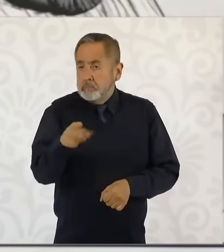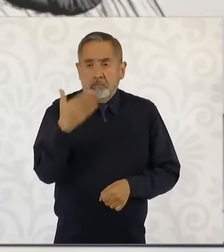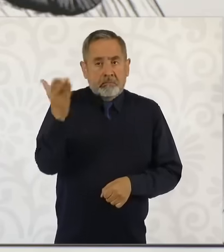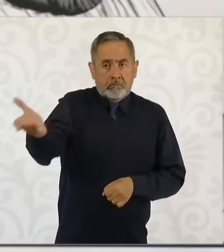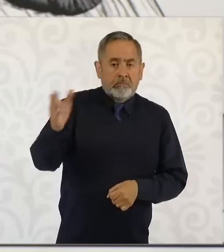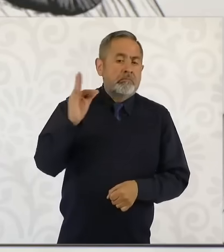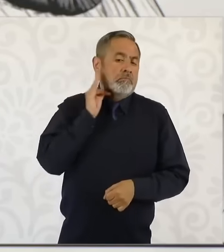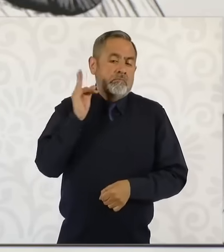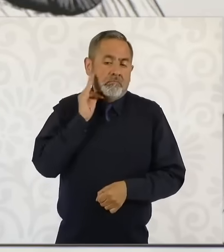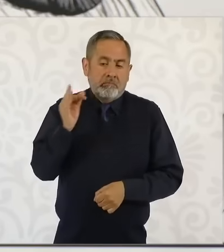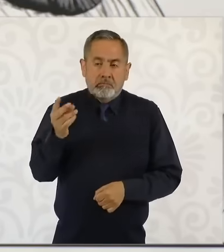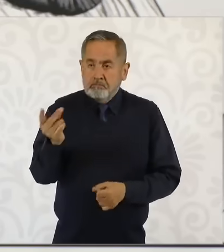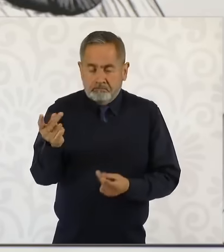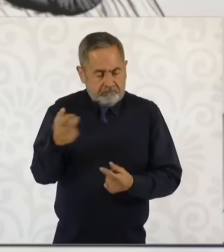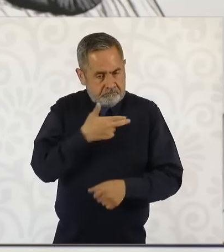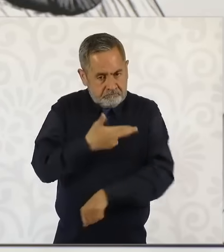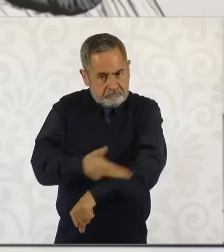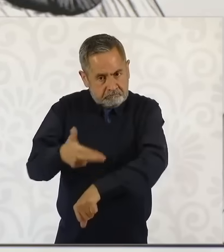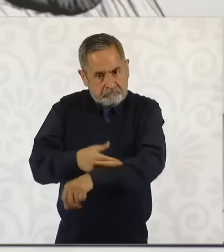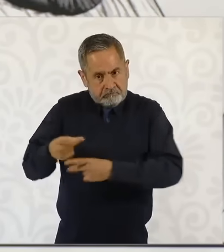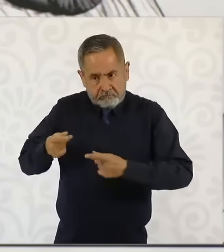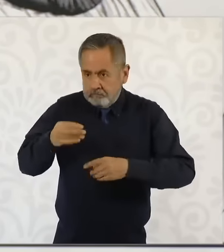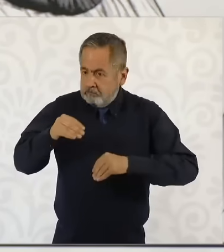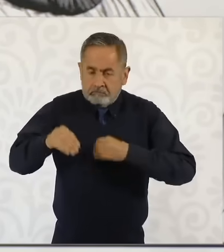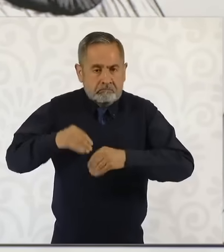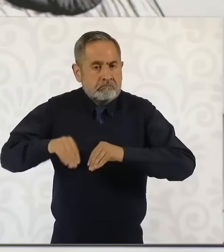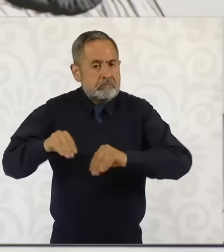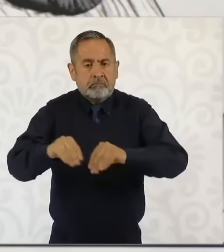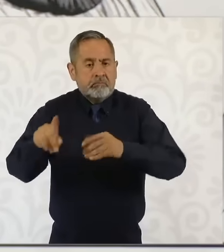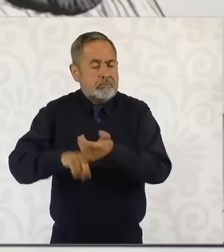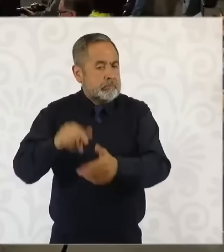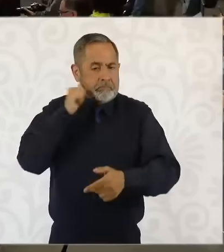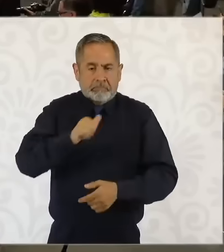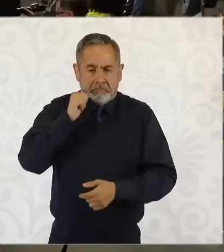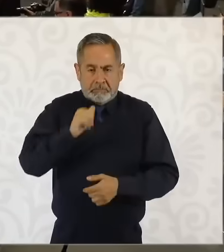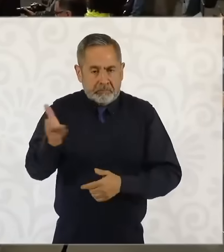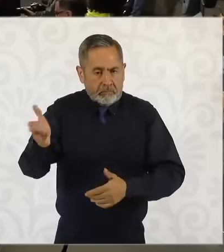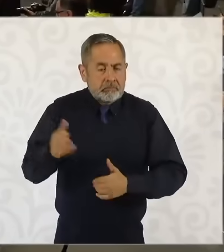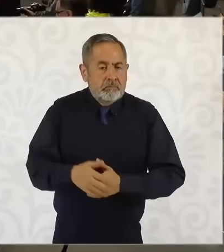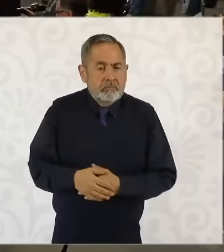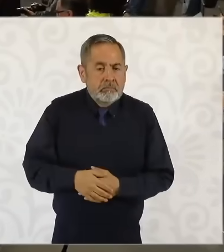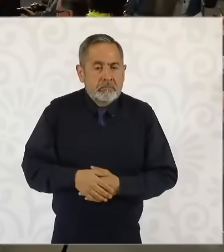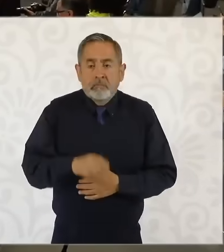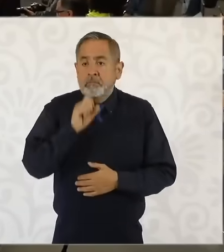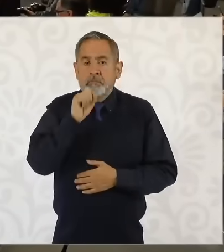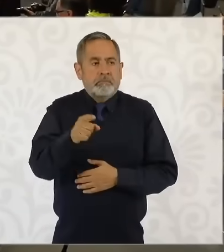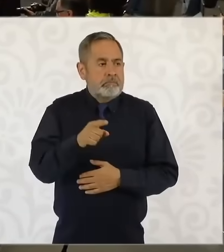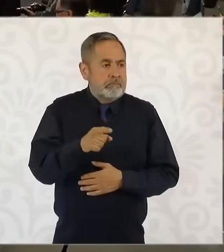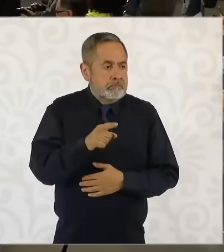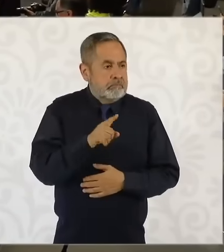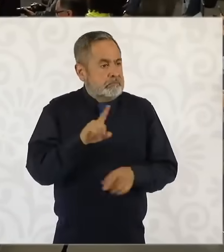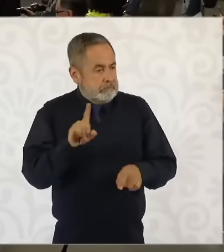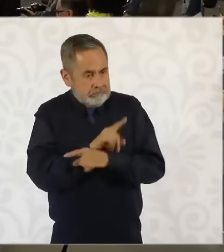se tiene que actuar siempre ni tampoco vamos a perseguir a nadie por razones políticas